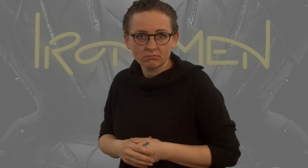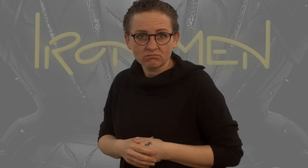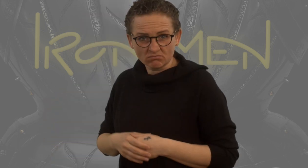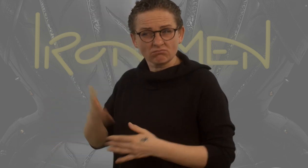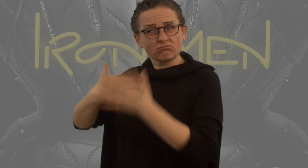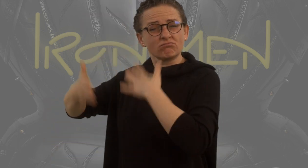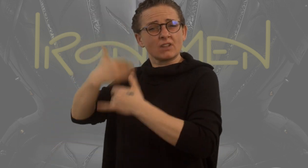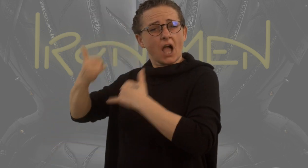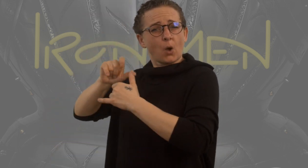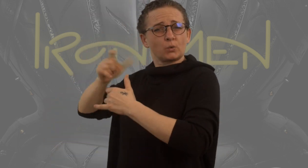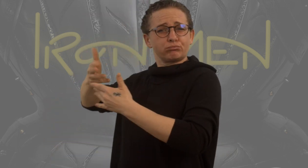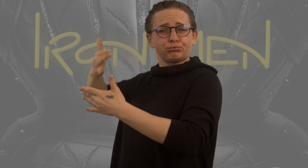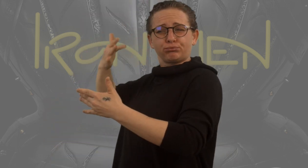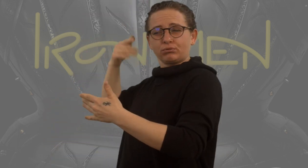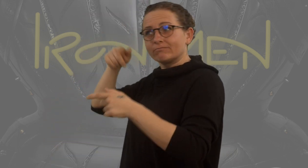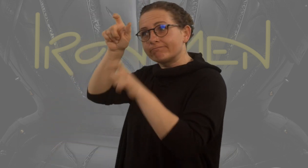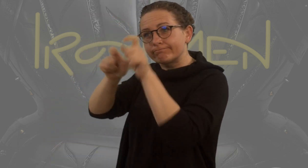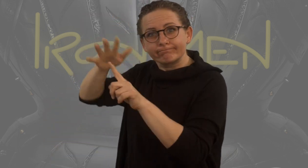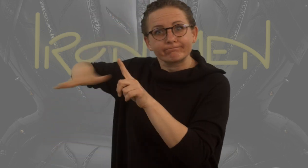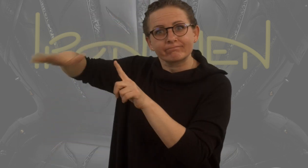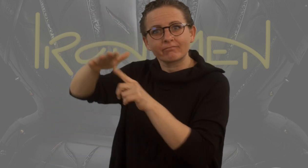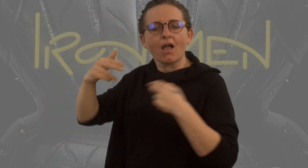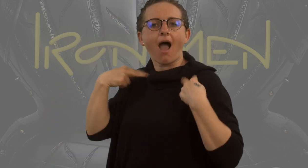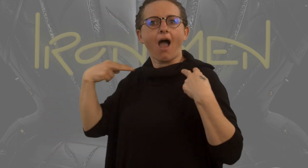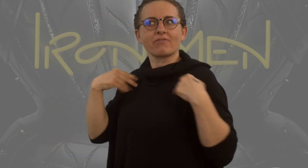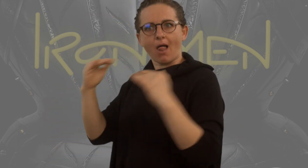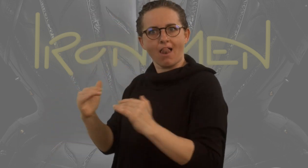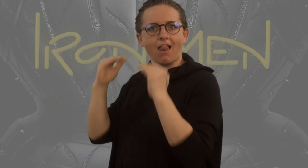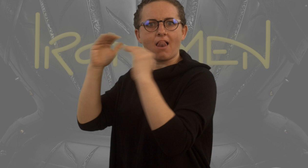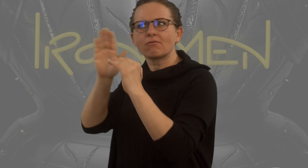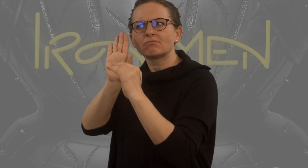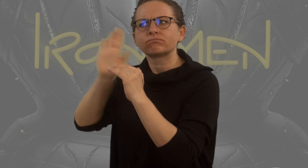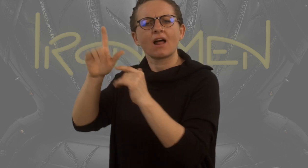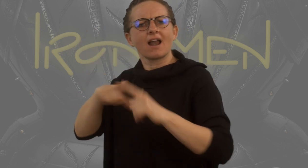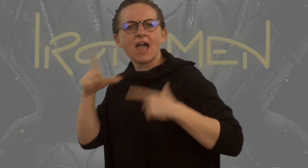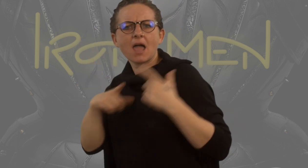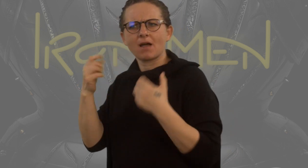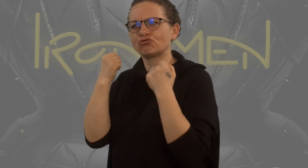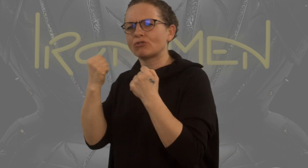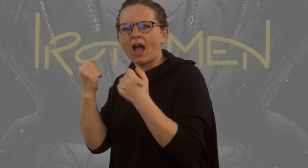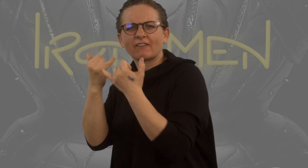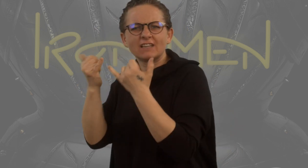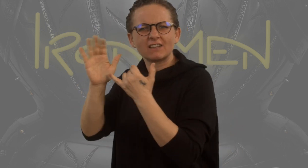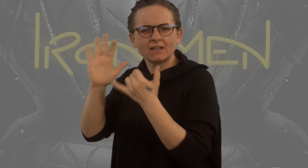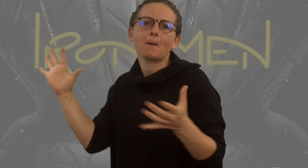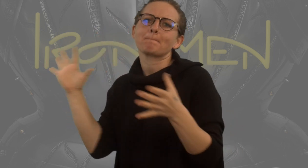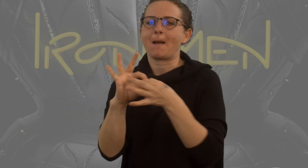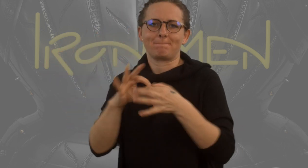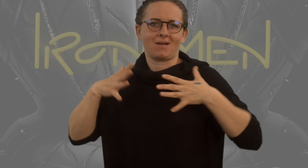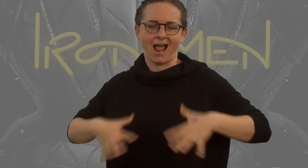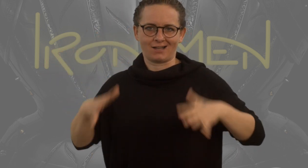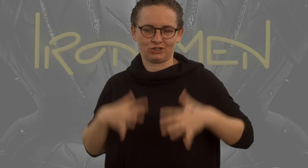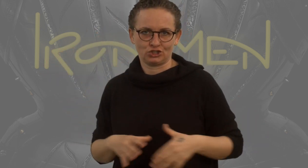Vor vielen Jahrhunderten prägte sie die Lebensweise des Adels.